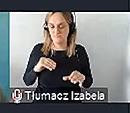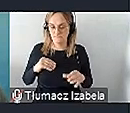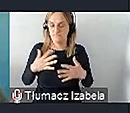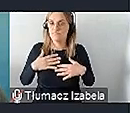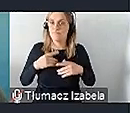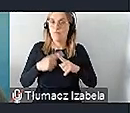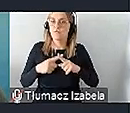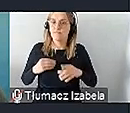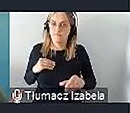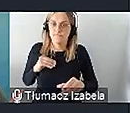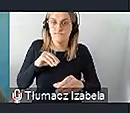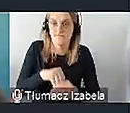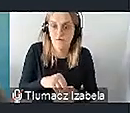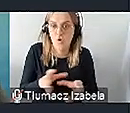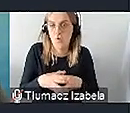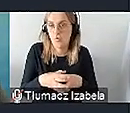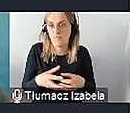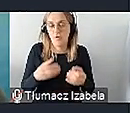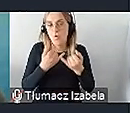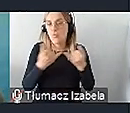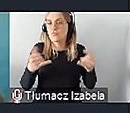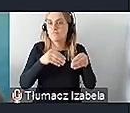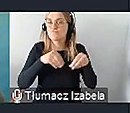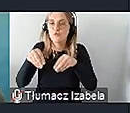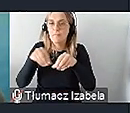Tak jak różne przyprawy się ze sobą komponują.